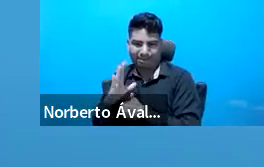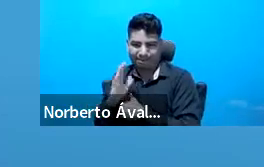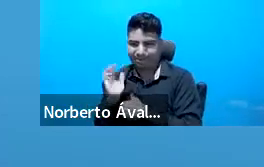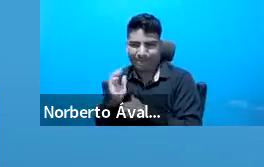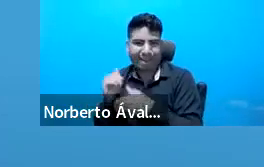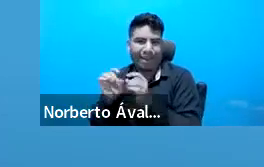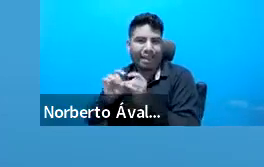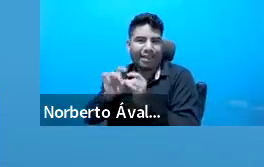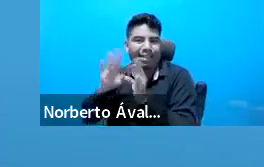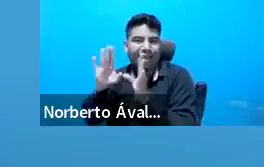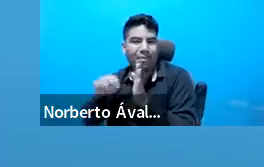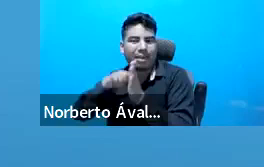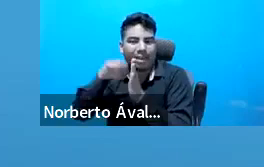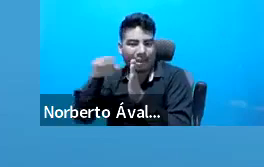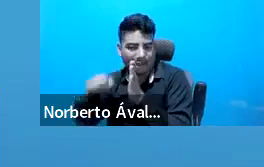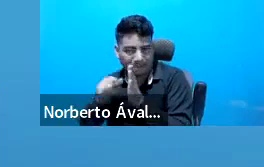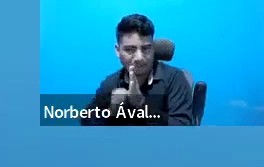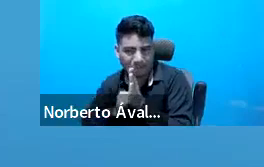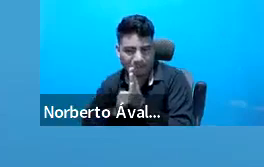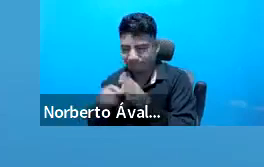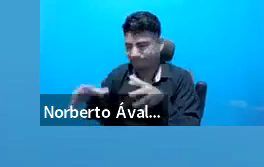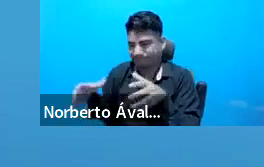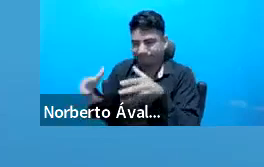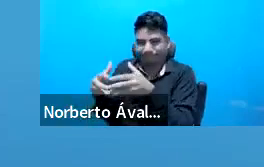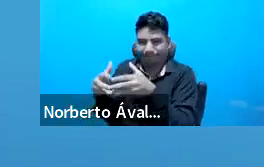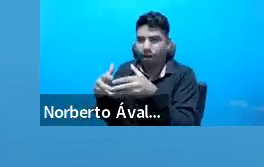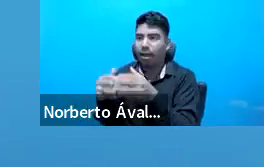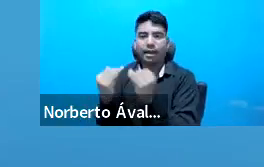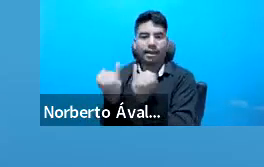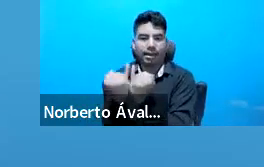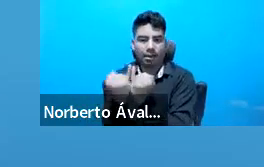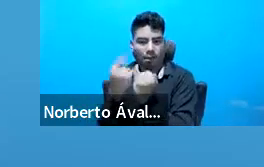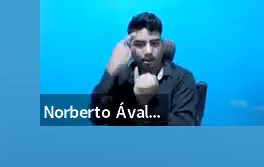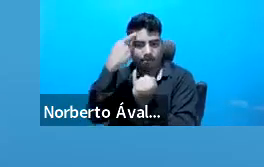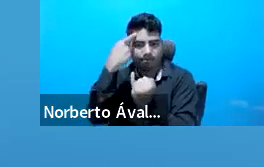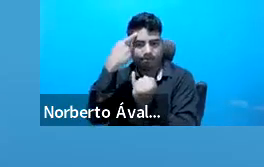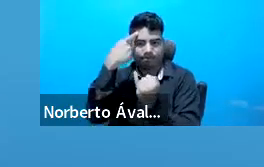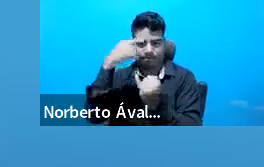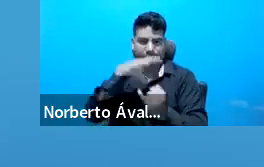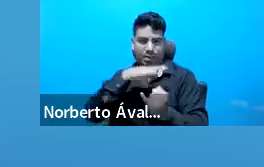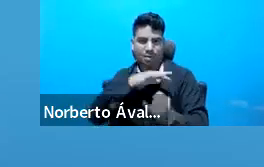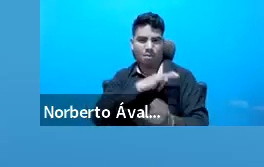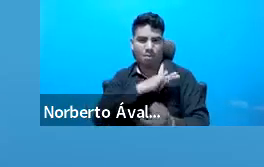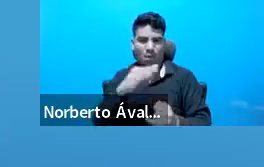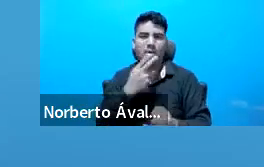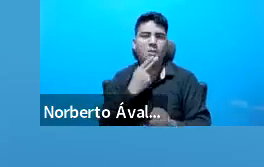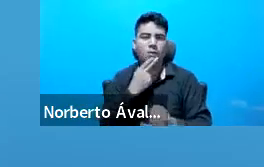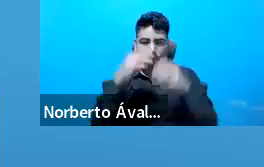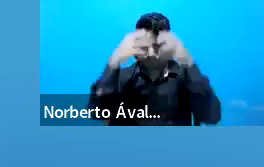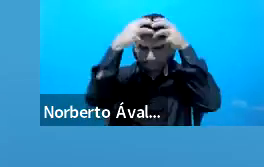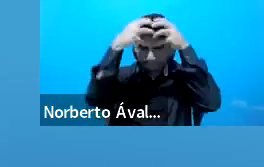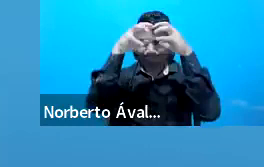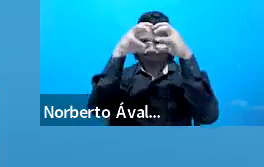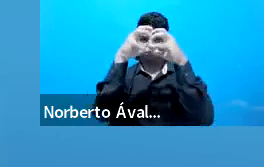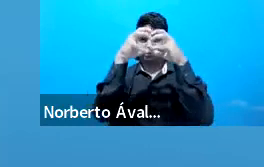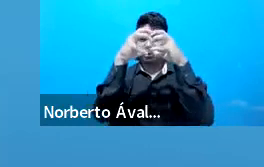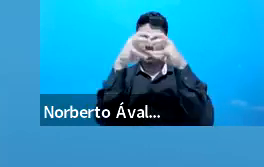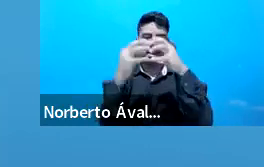Fíjense cógelo y te intérprete Fíjense congeló el intérprete Otra de las Otra de laas